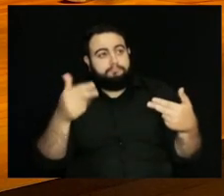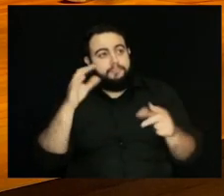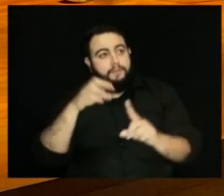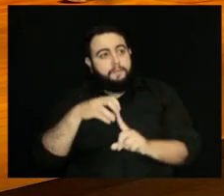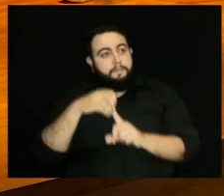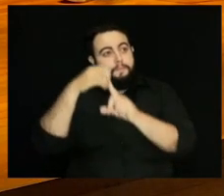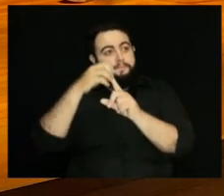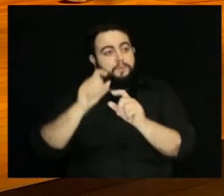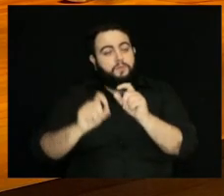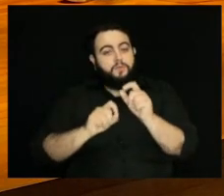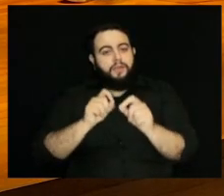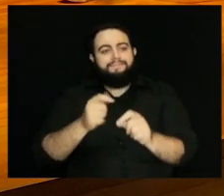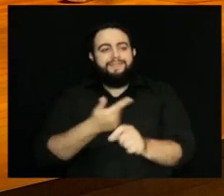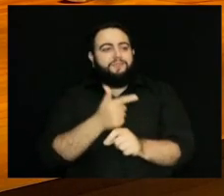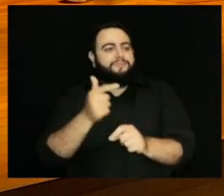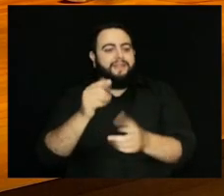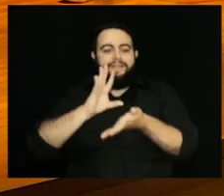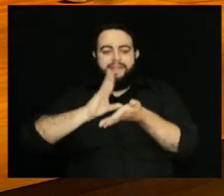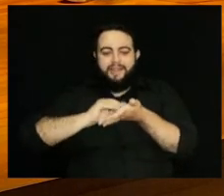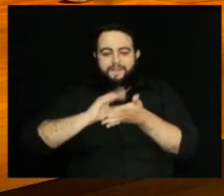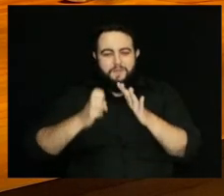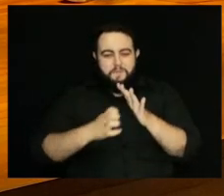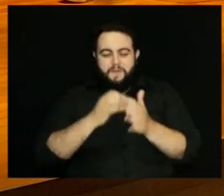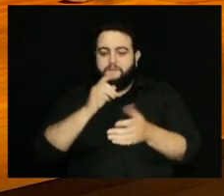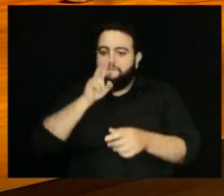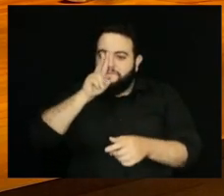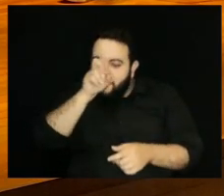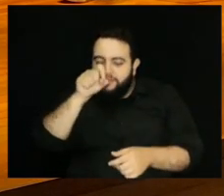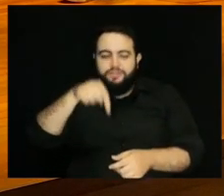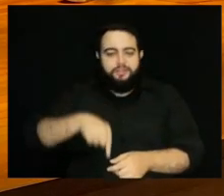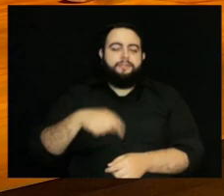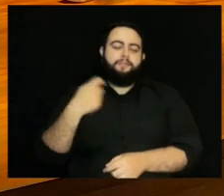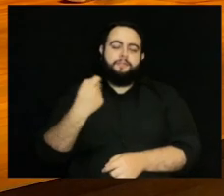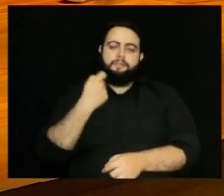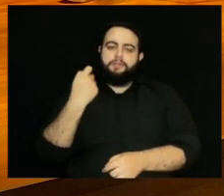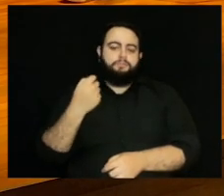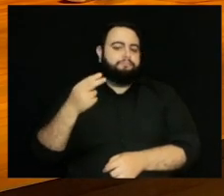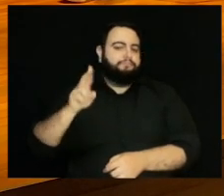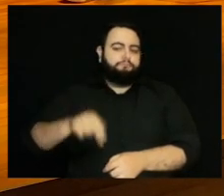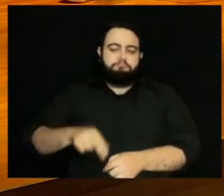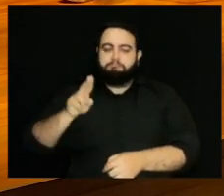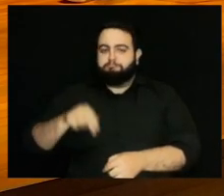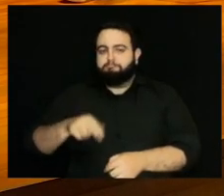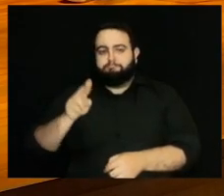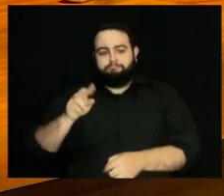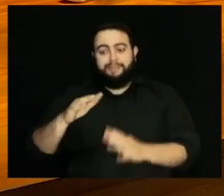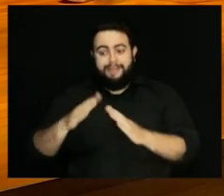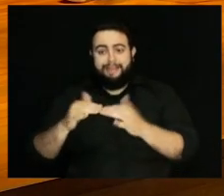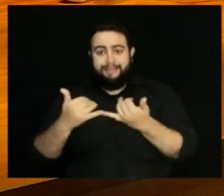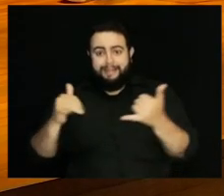tido uma gravadora forte aqui no Rio Grande do Sul nunca depois da Casa Elétrica né,